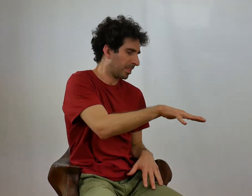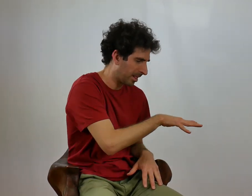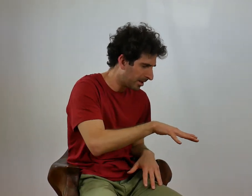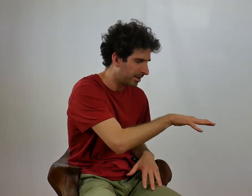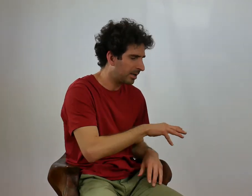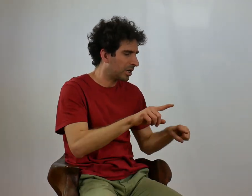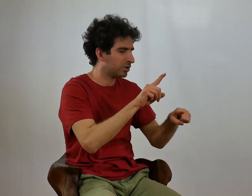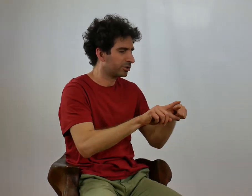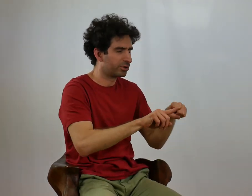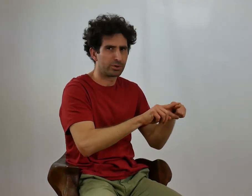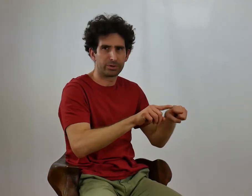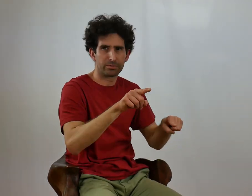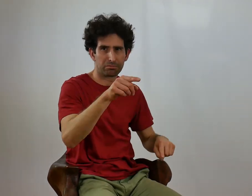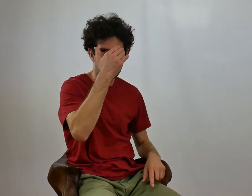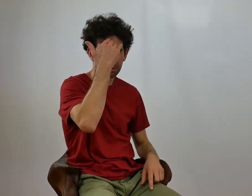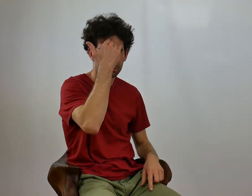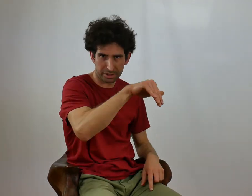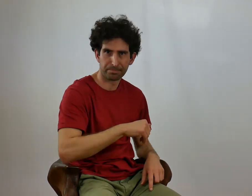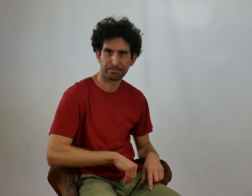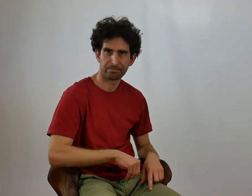Il y a des choses que vous savez.